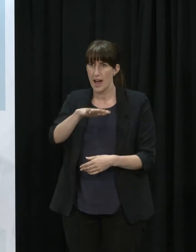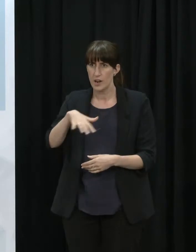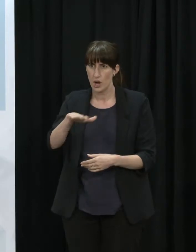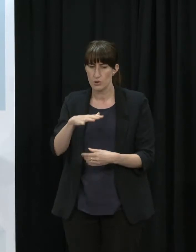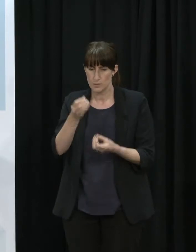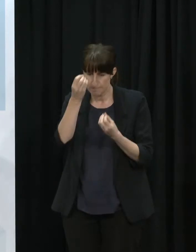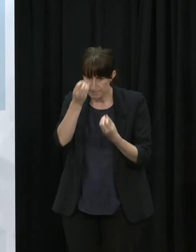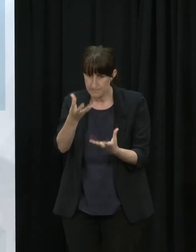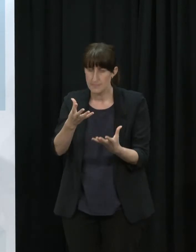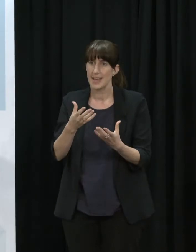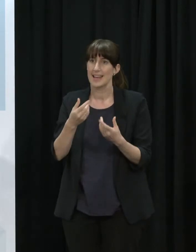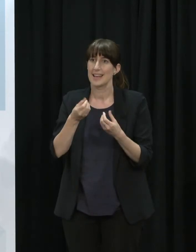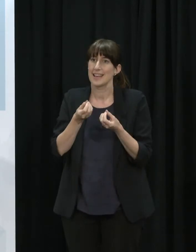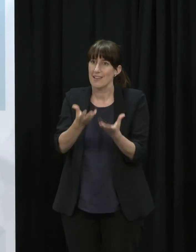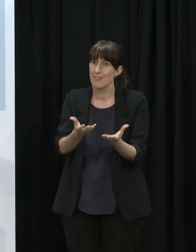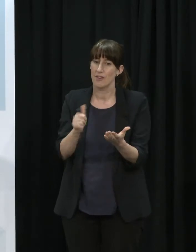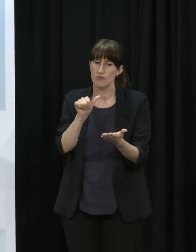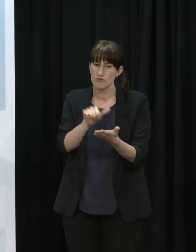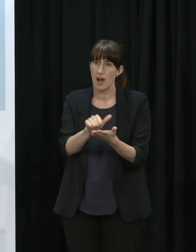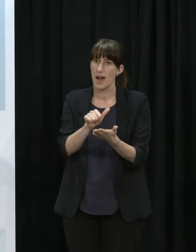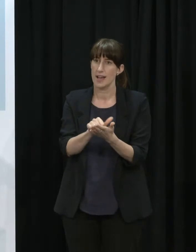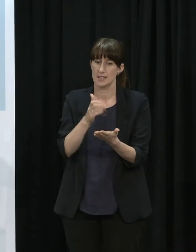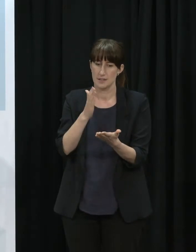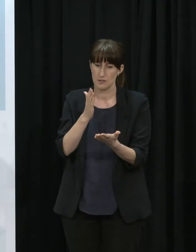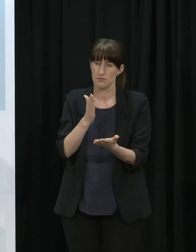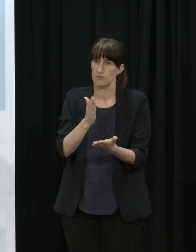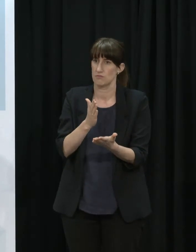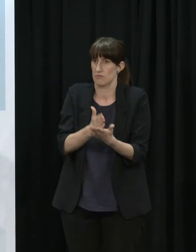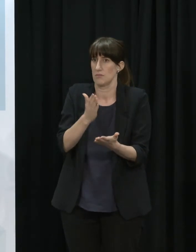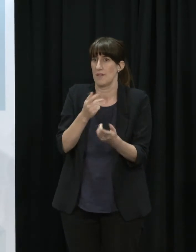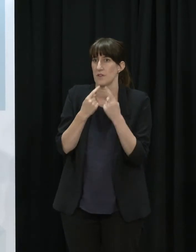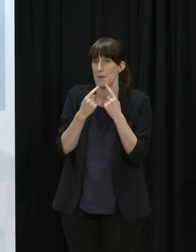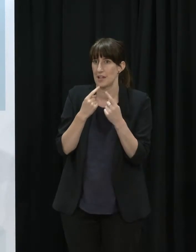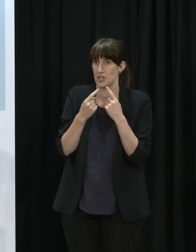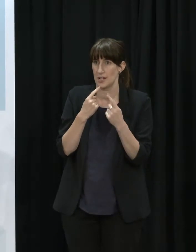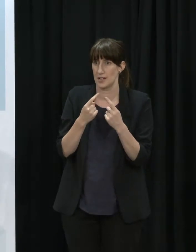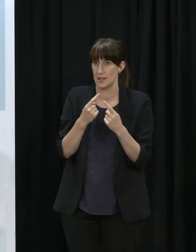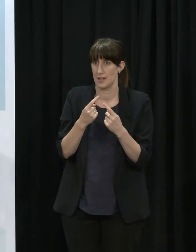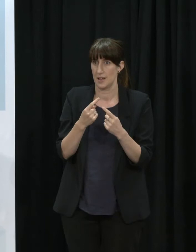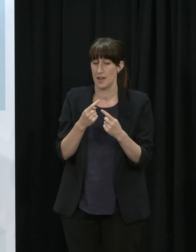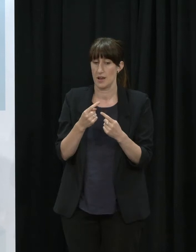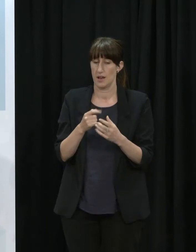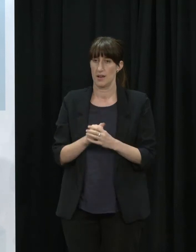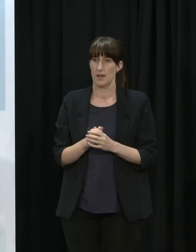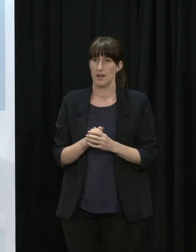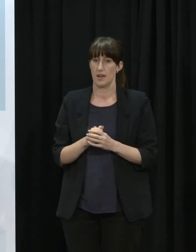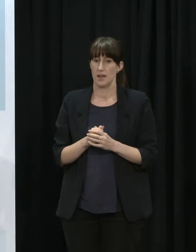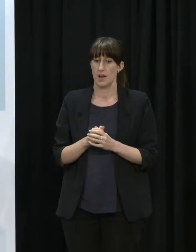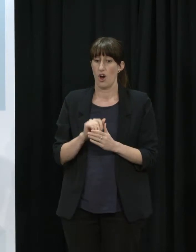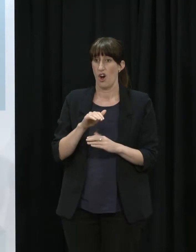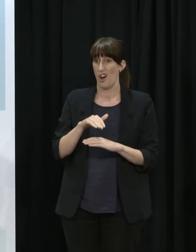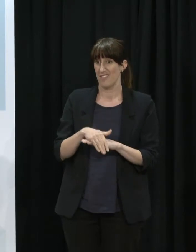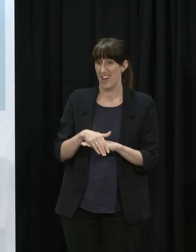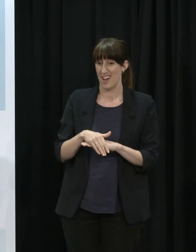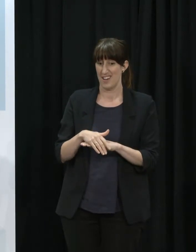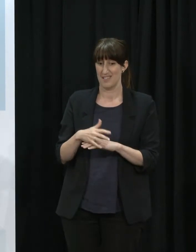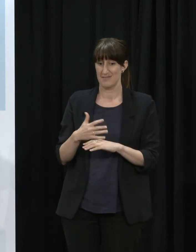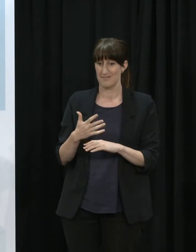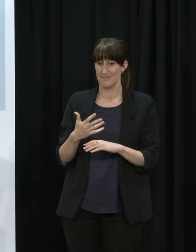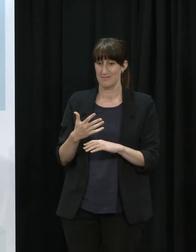tohunga tamariki Maori me etahi atu. Ko nga kaimahi hauora e hiahia ana ki nga tamariki ki waho ko te mahi e wtea ana ki